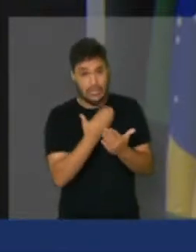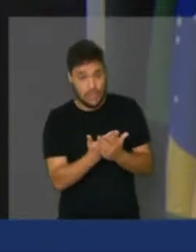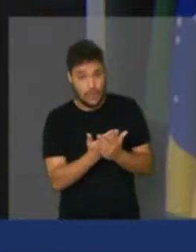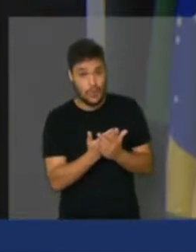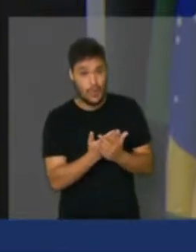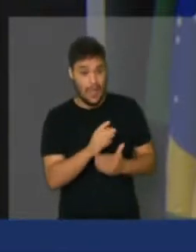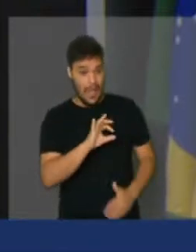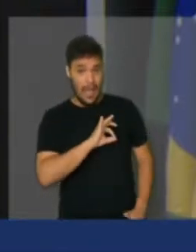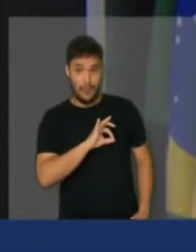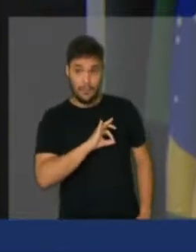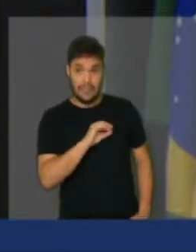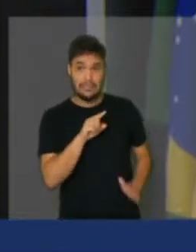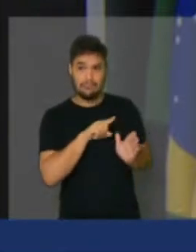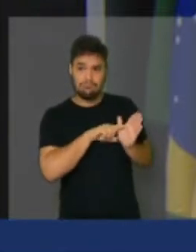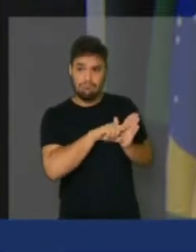RESPEITO AO TRABALHO DA POLÍCIA ERA ALGO QUE